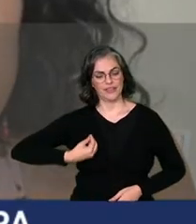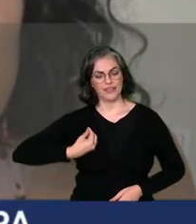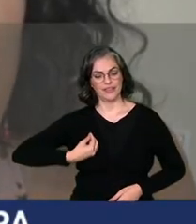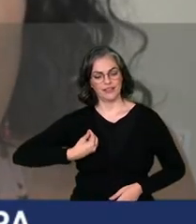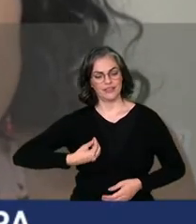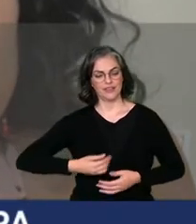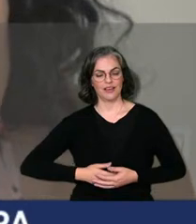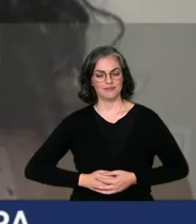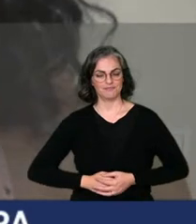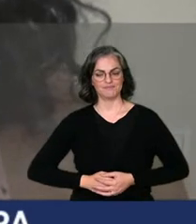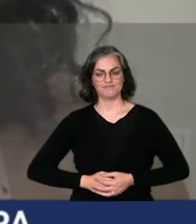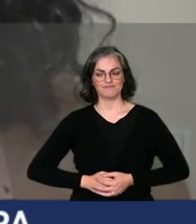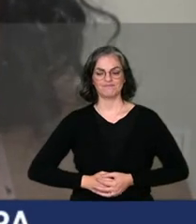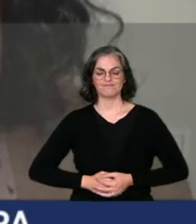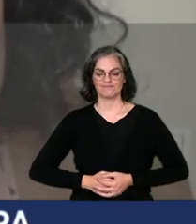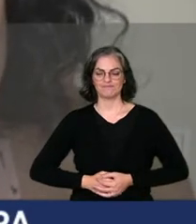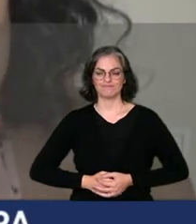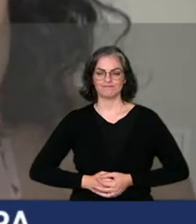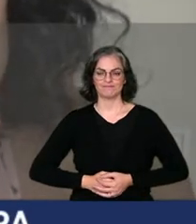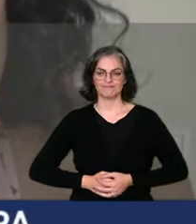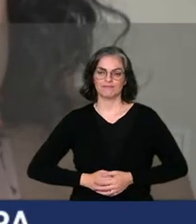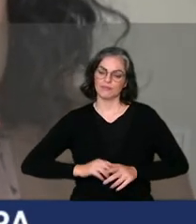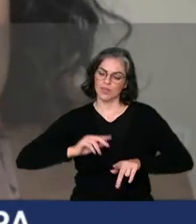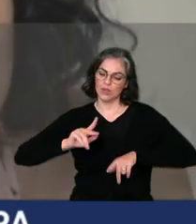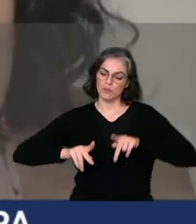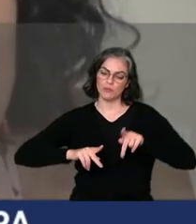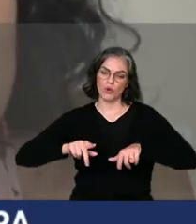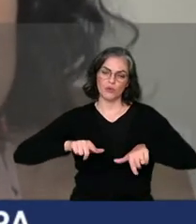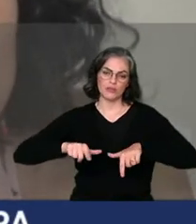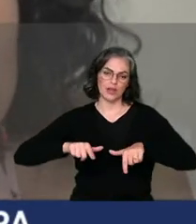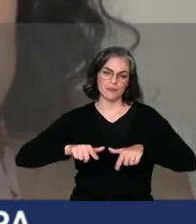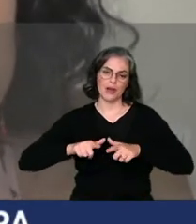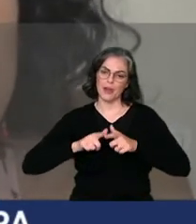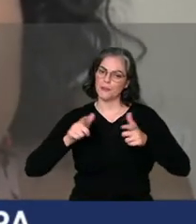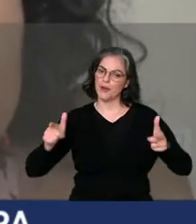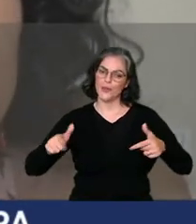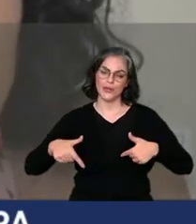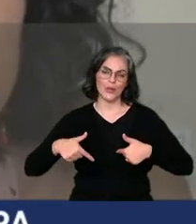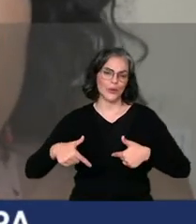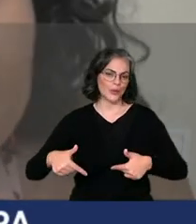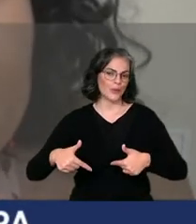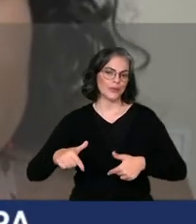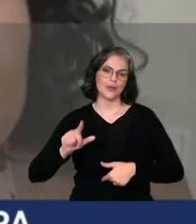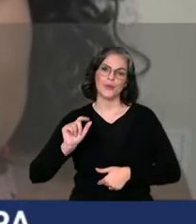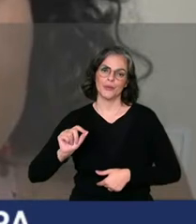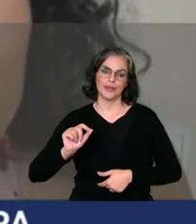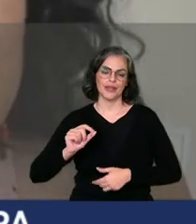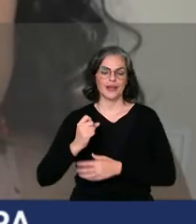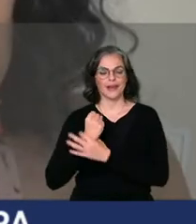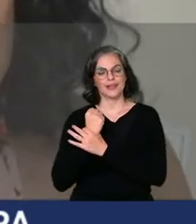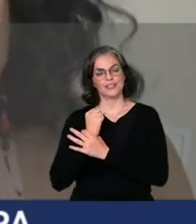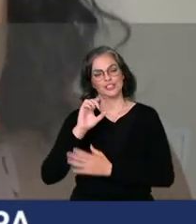POR GARANTIAS DE DIREITOS DA VIDA, QUE É ESSE QUE A MAIORIA HOJE DO POVO TRABALHADOR DO NOSSO PAÍS LUTA PARA GARANTIR OS SEUS DIREITOS E A VIDA. E NESSE